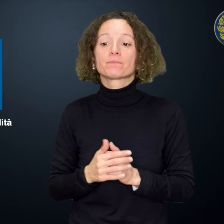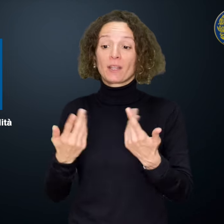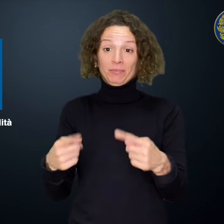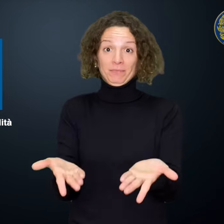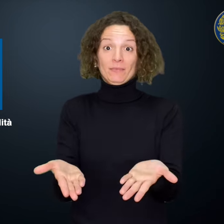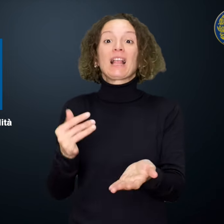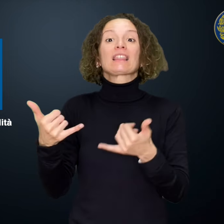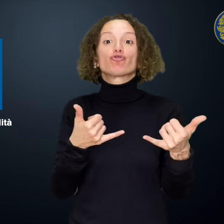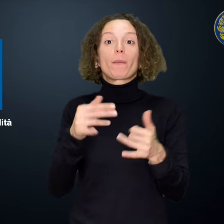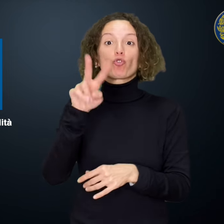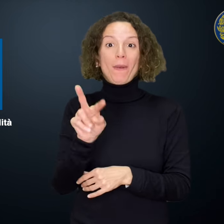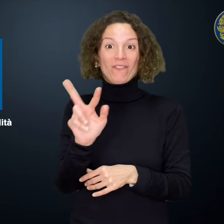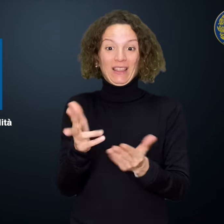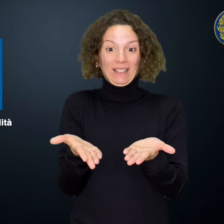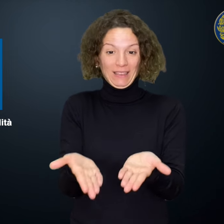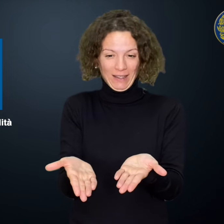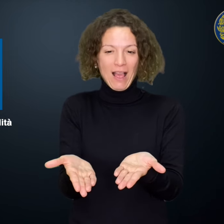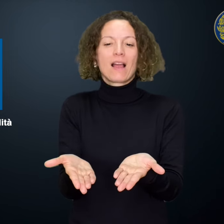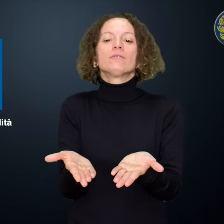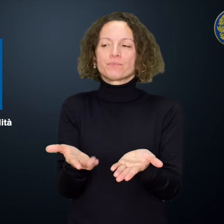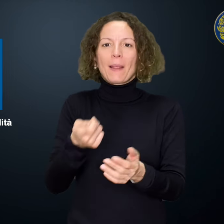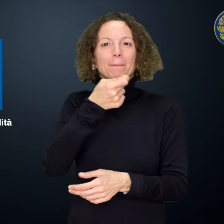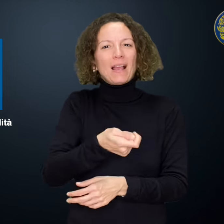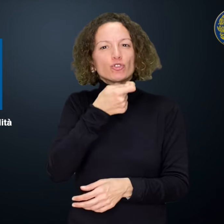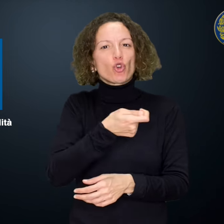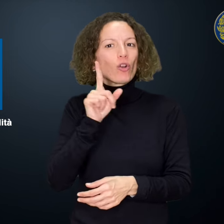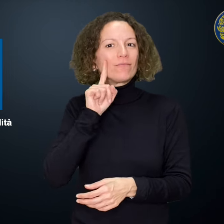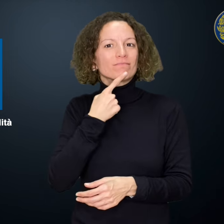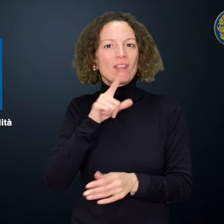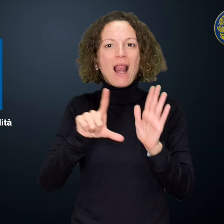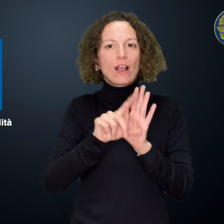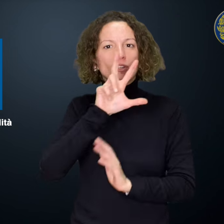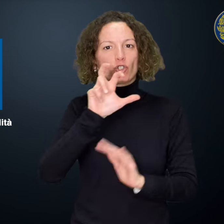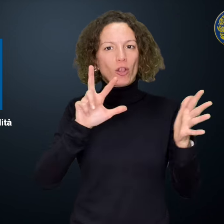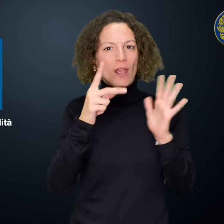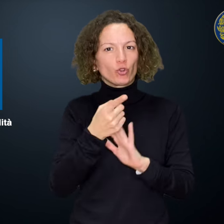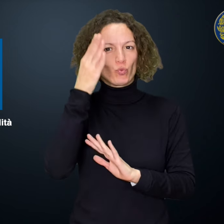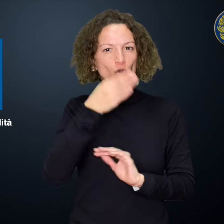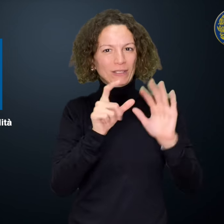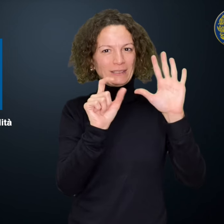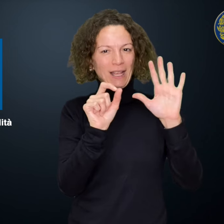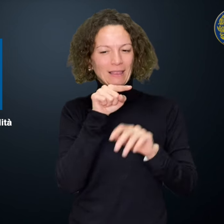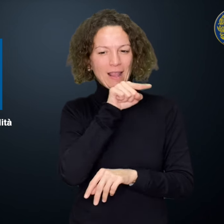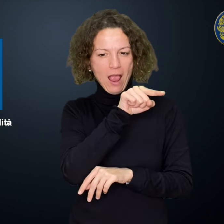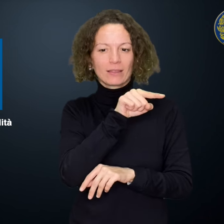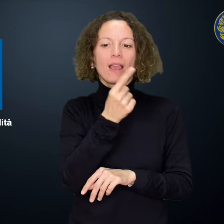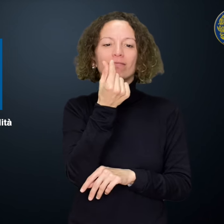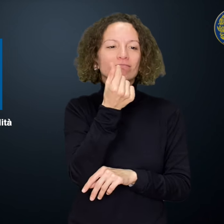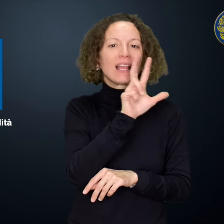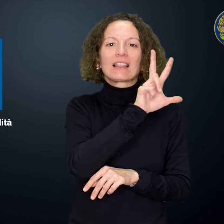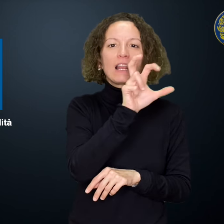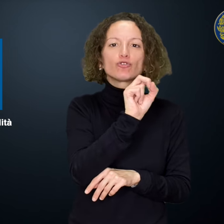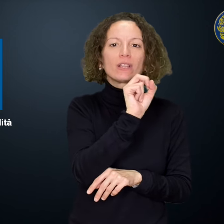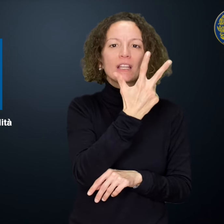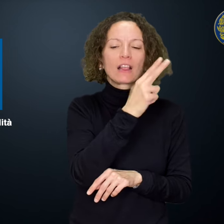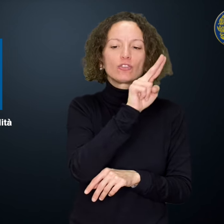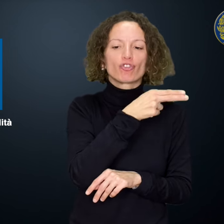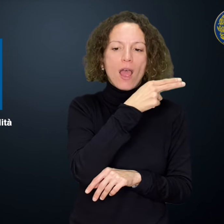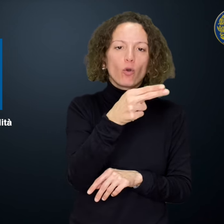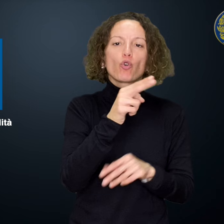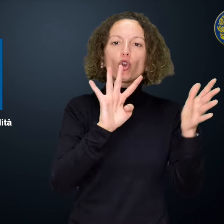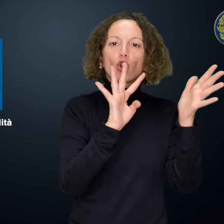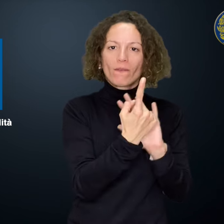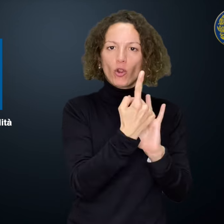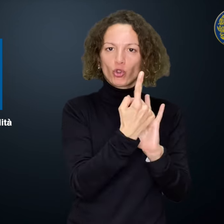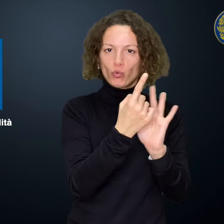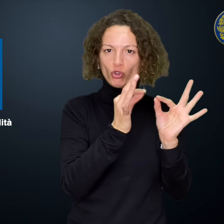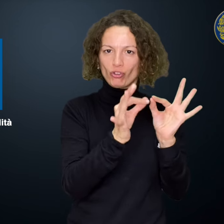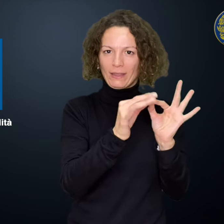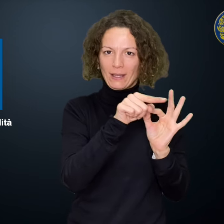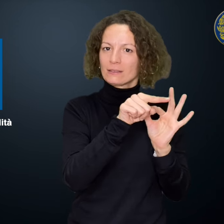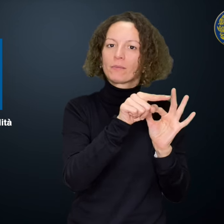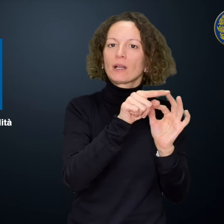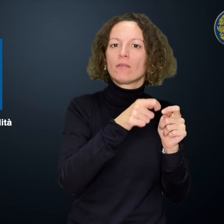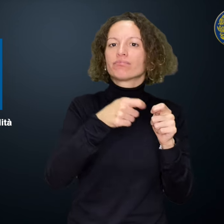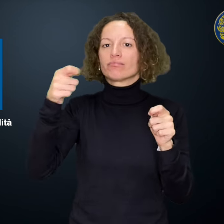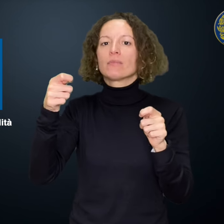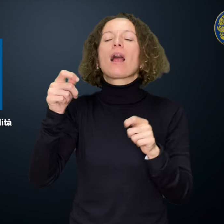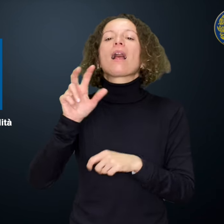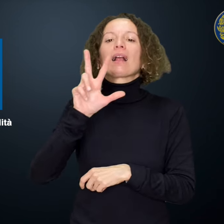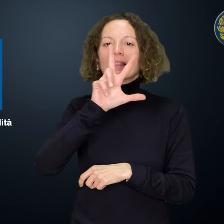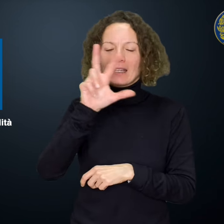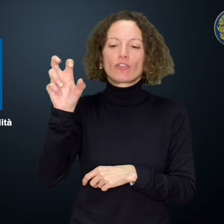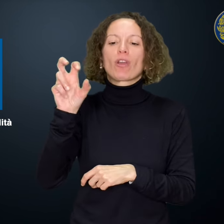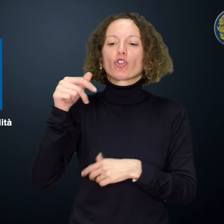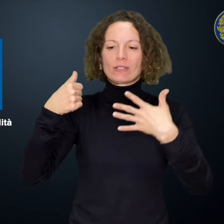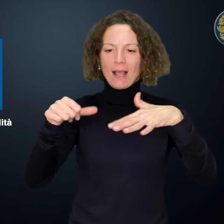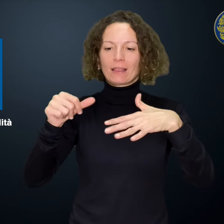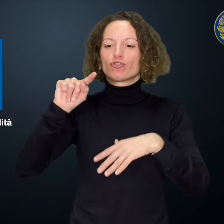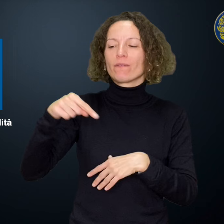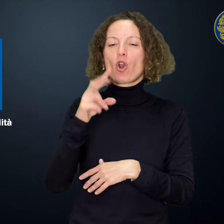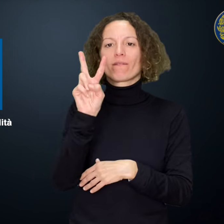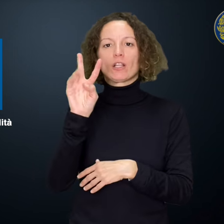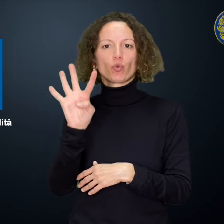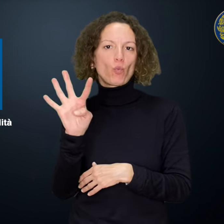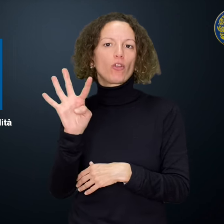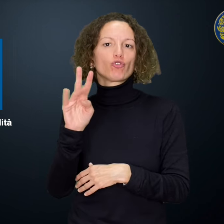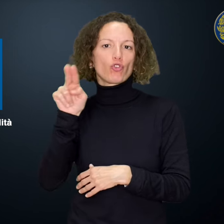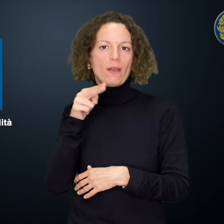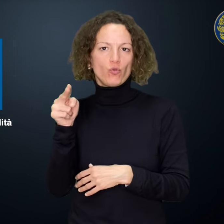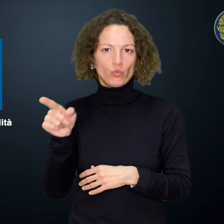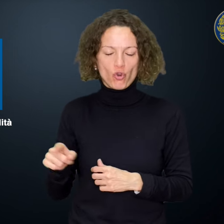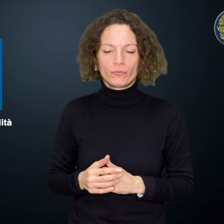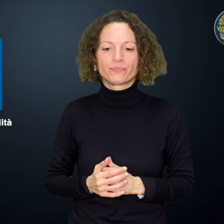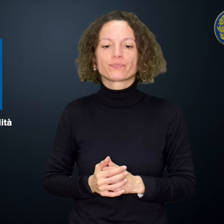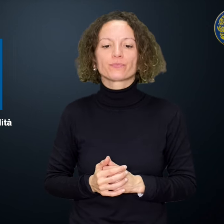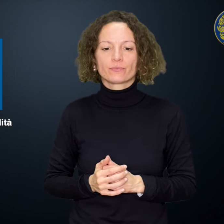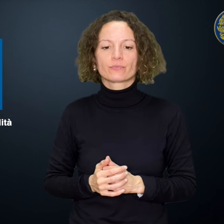pertanto a dicembre 2023 la pensione di sordità L.381/70 passerà da euro 313,91 a euro 316,24.